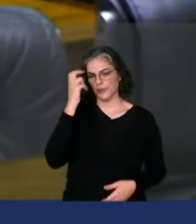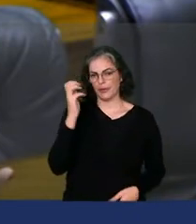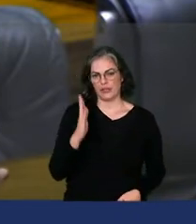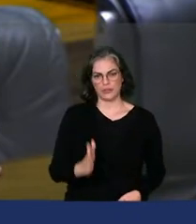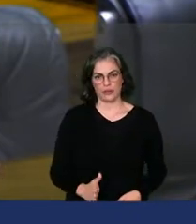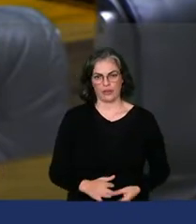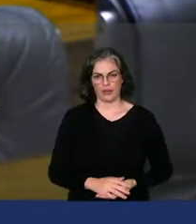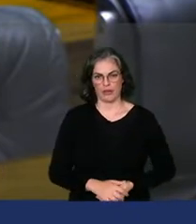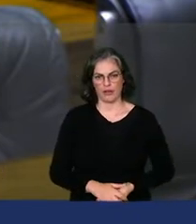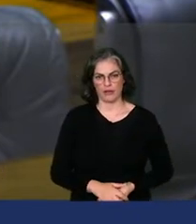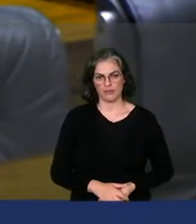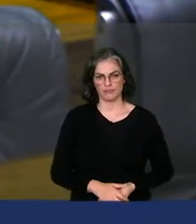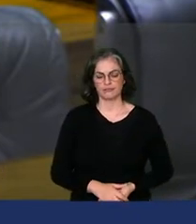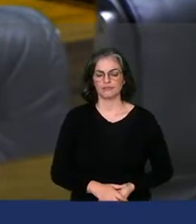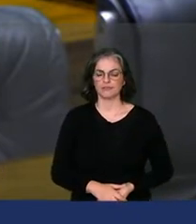REAJUSTO AIS PARA